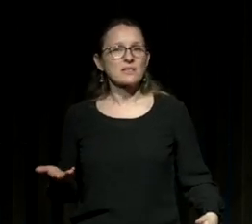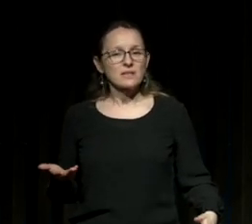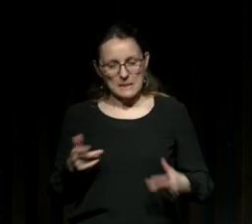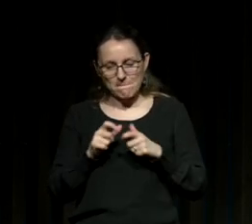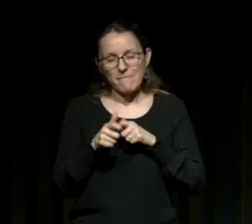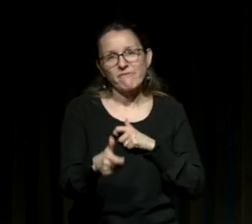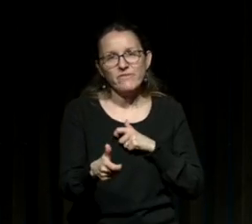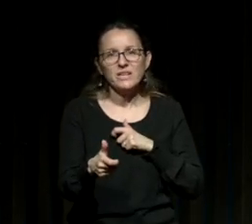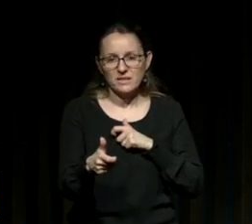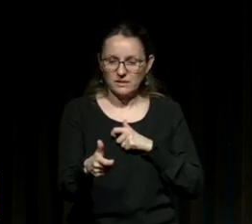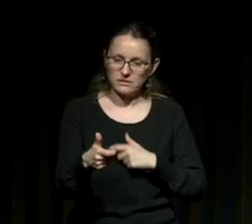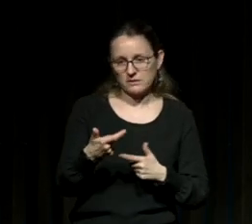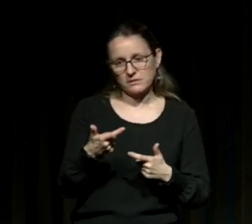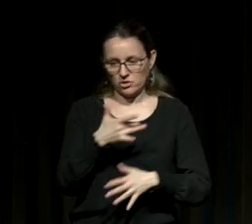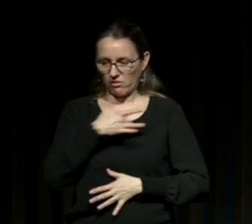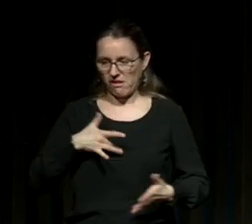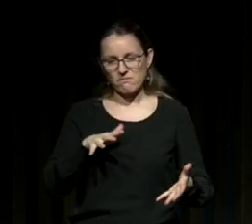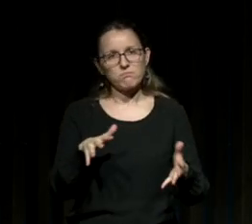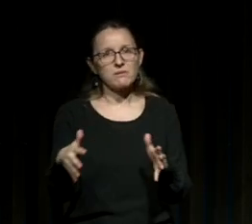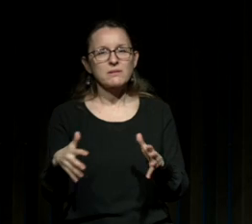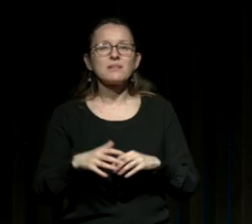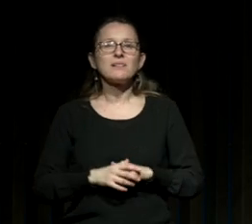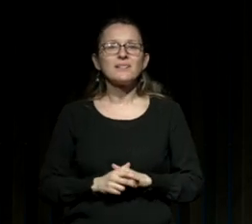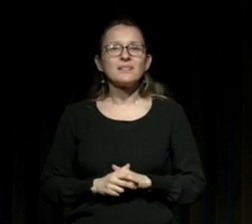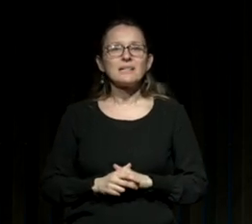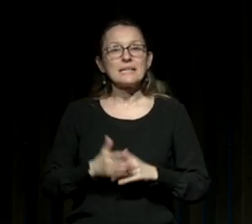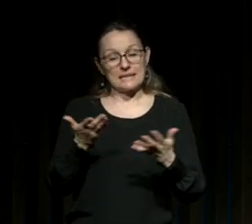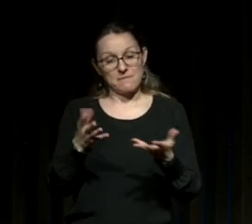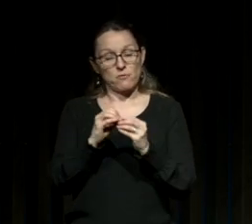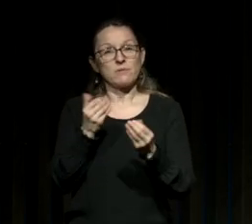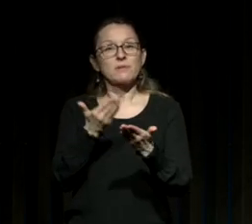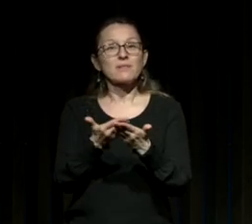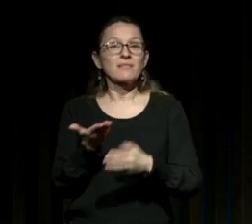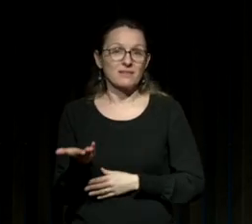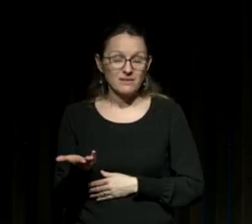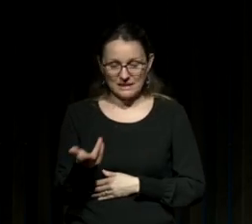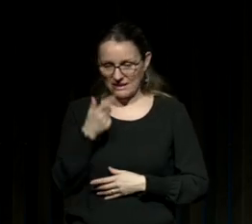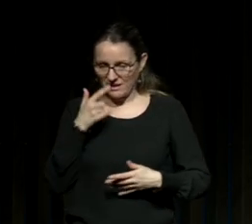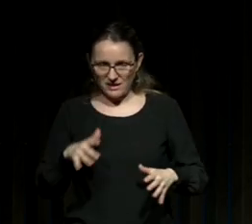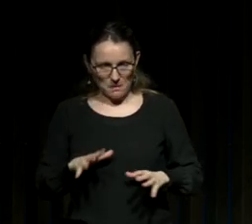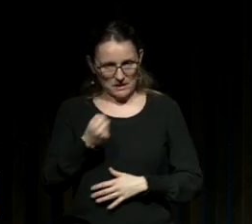pour la santé et c'est ça aussi la difficulté de l'obésité de sa prise en charge c'est que